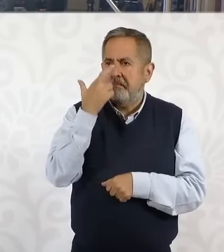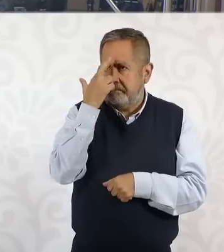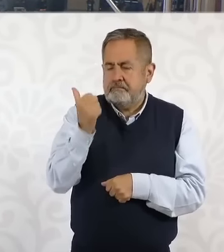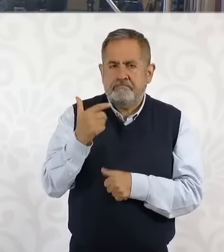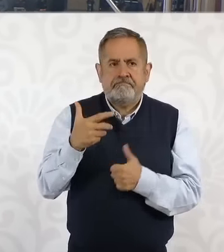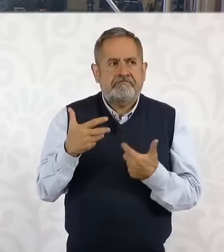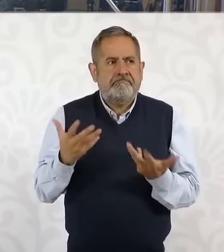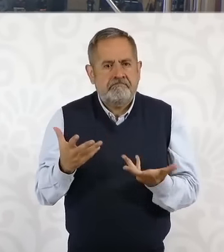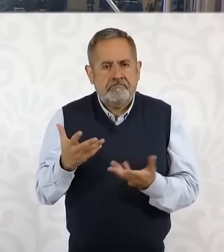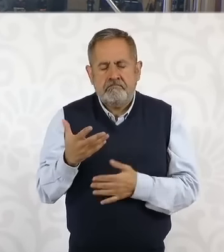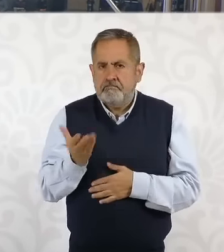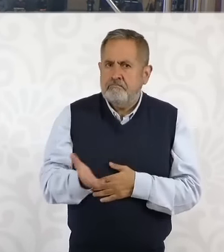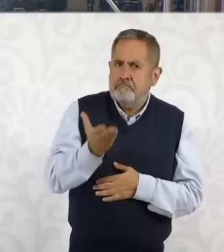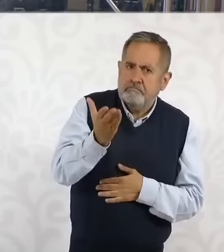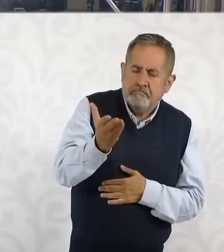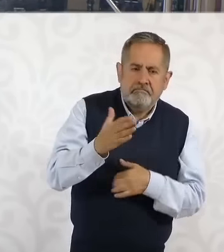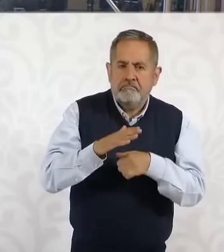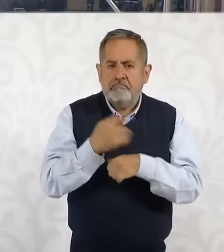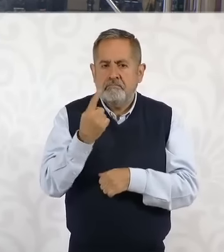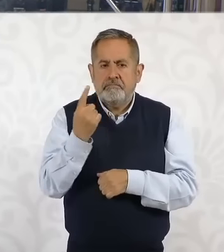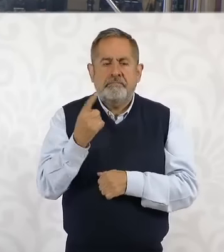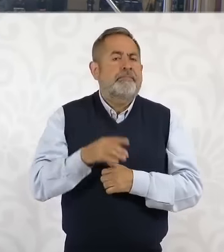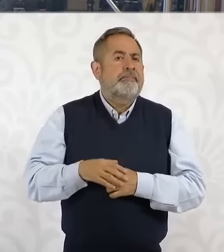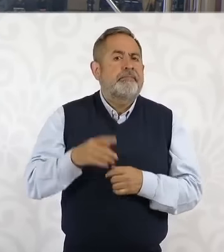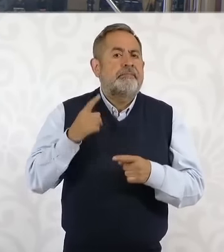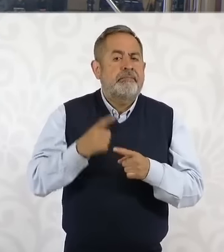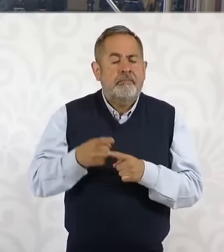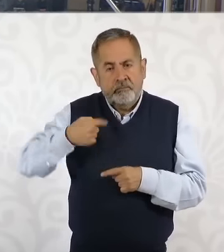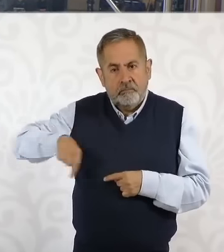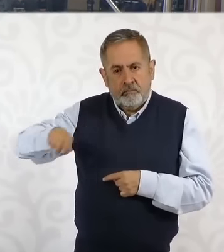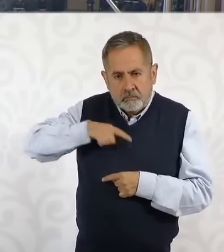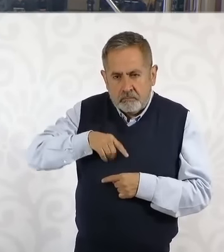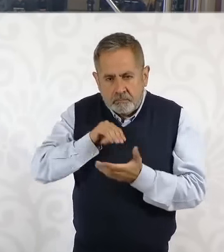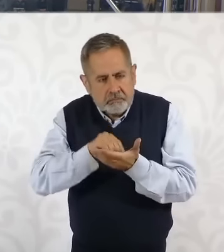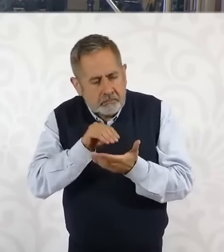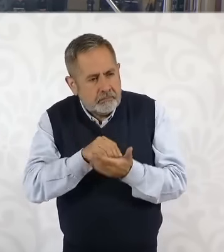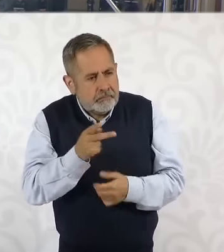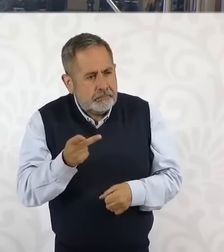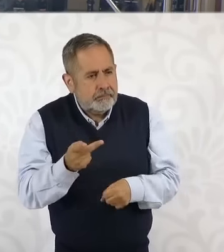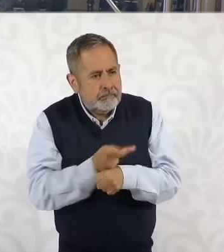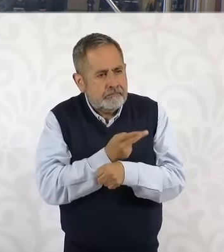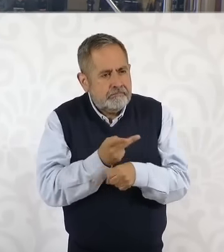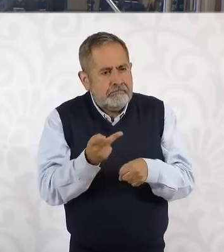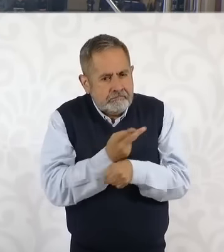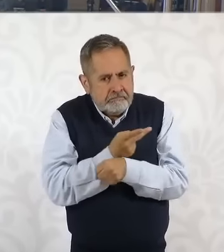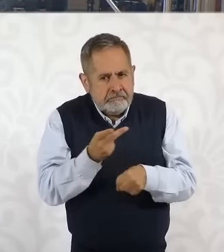entonces le plantearía porque quienes hemos dado un seguimiento al caso Ayotsinapa desde que empezó